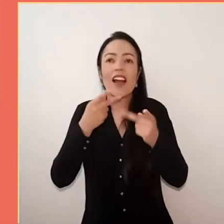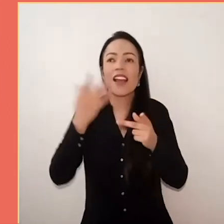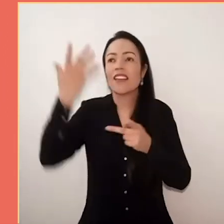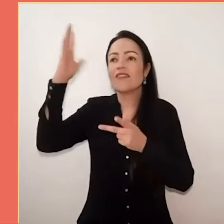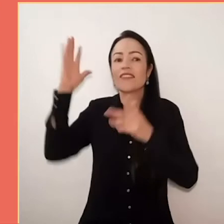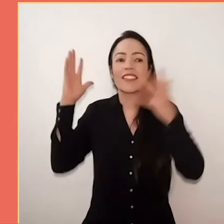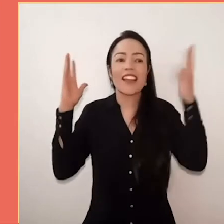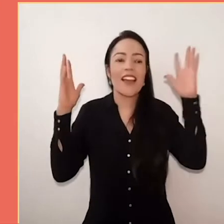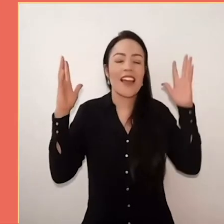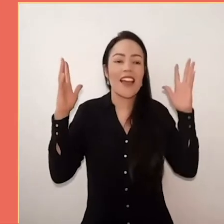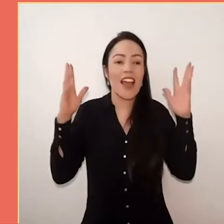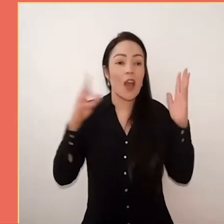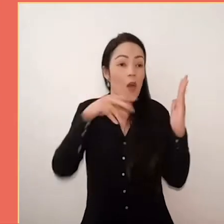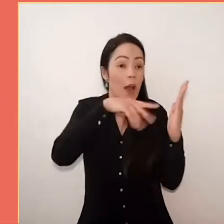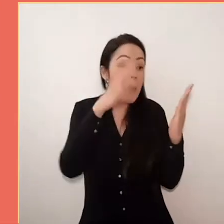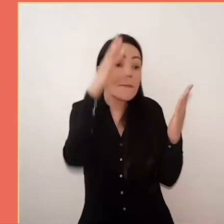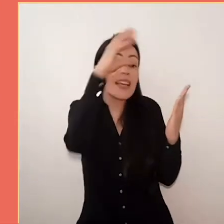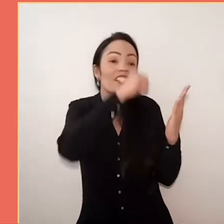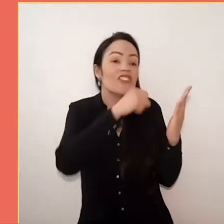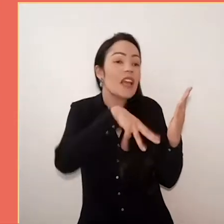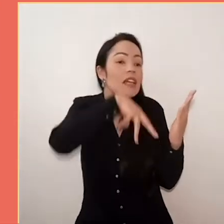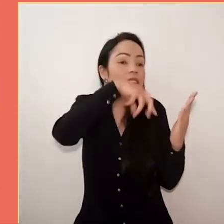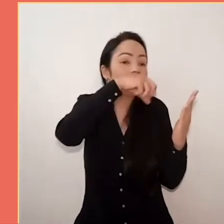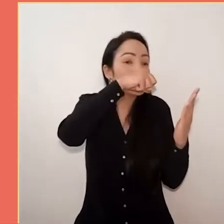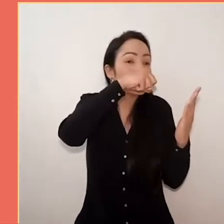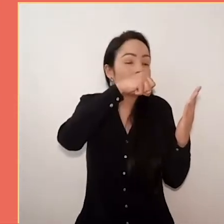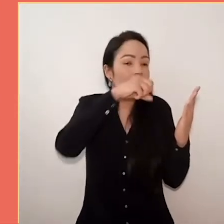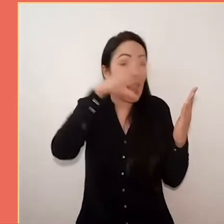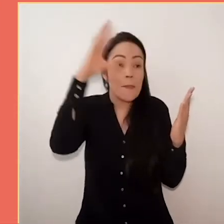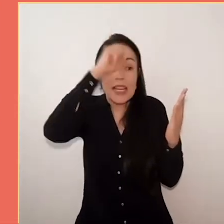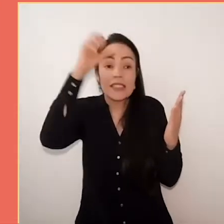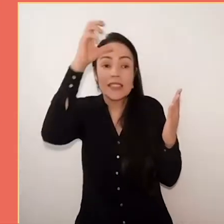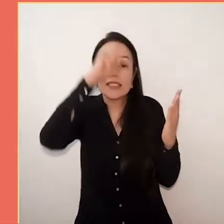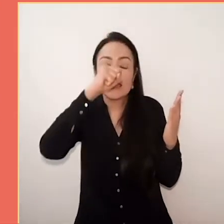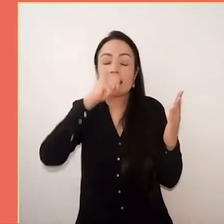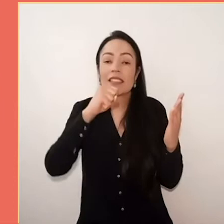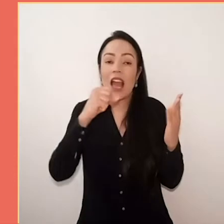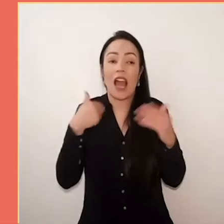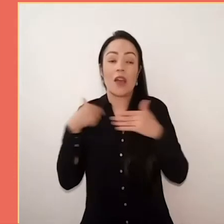"Os Tigres de Mompracem". E quando eu cheguei ao Brasil,